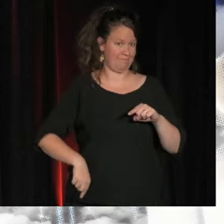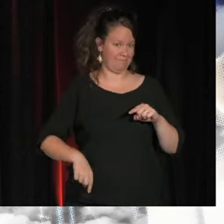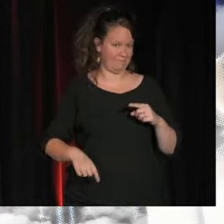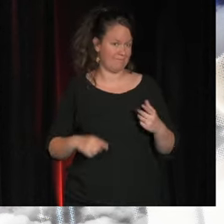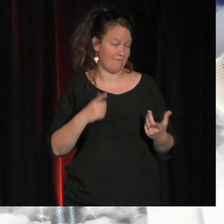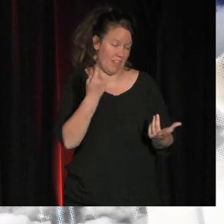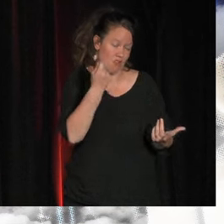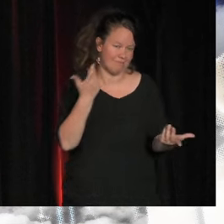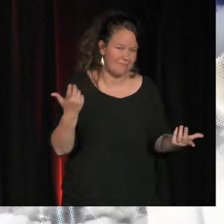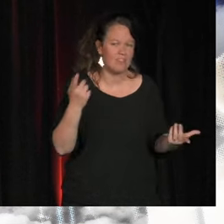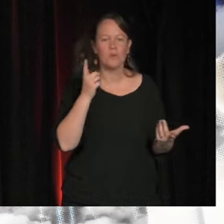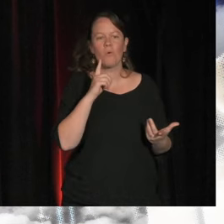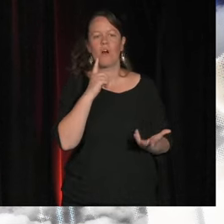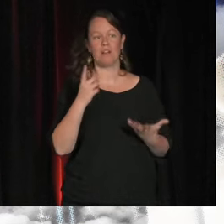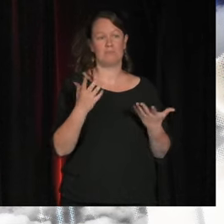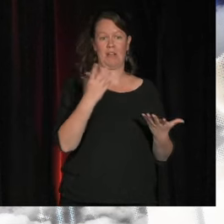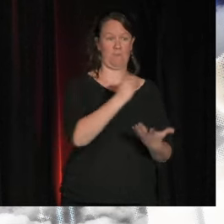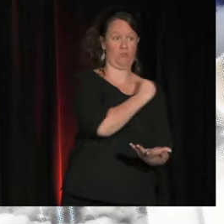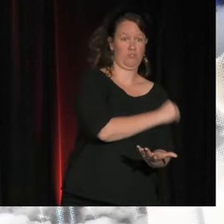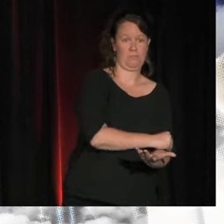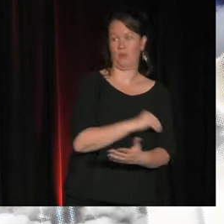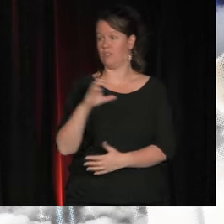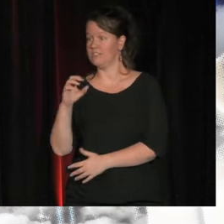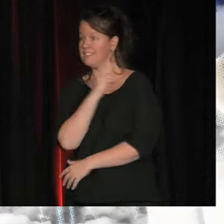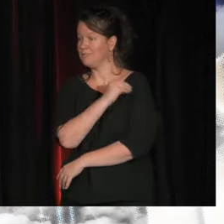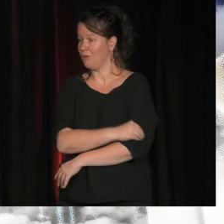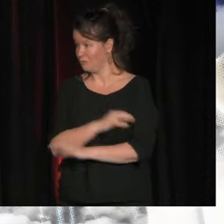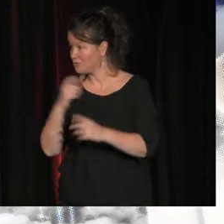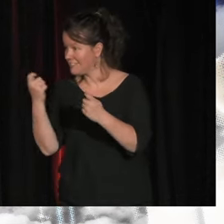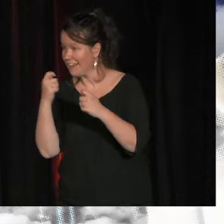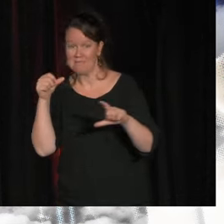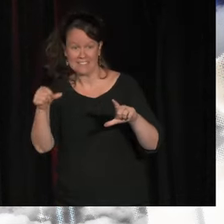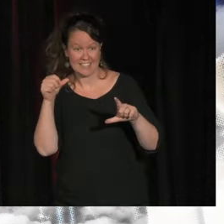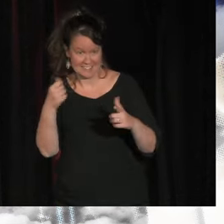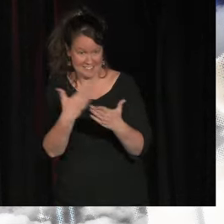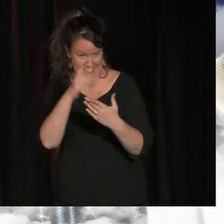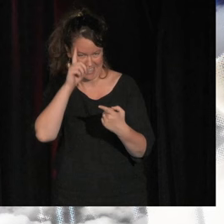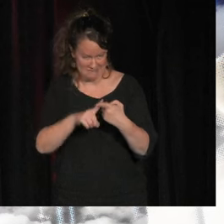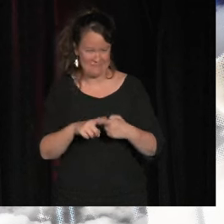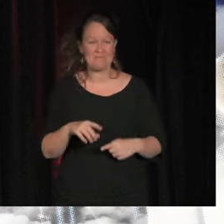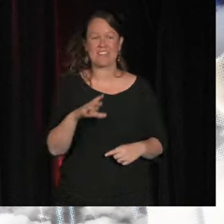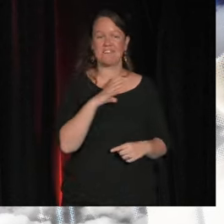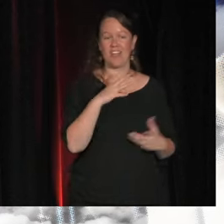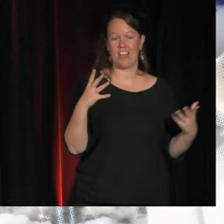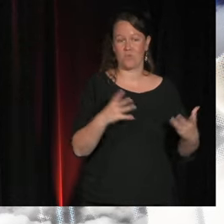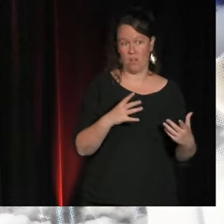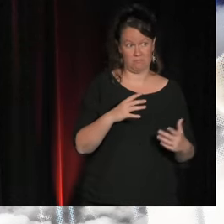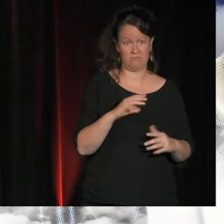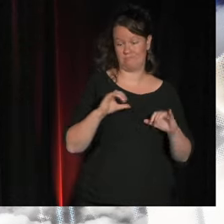fondamentales entre le sport et l'e-sport, qui est le sujet d'ailleurs du festival ici, c'est que là, on a des propriétaires du sport, en fait des gens qui peuvent interdire le tournoi en disant :